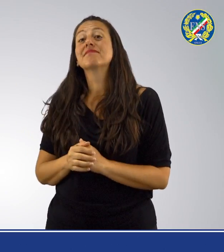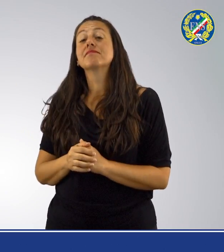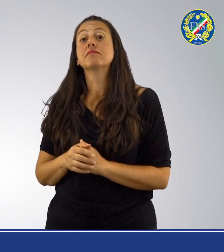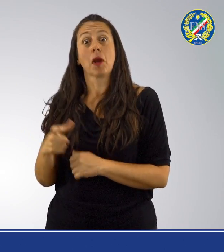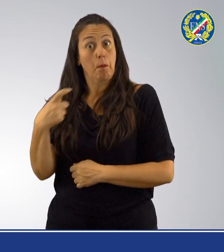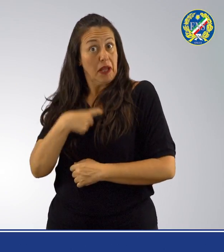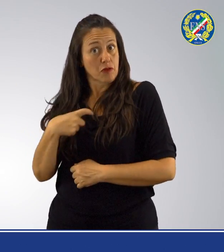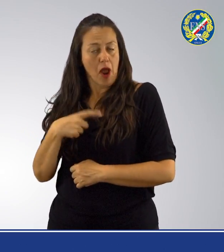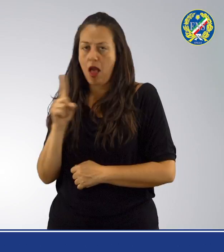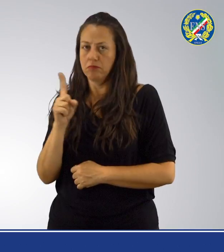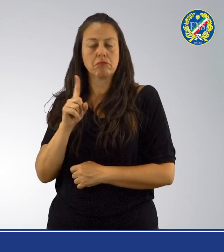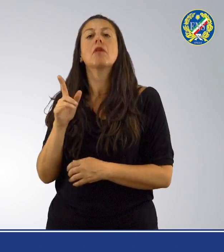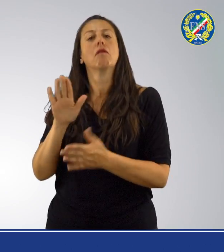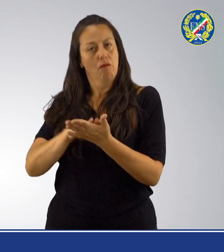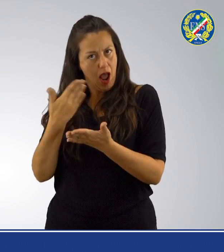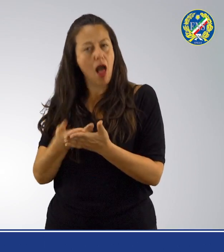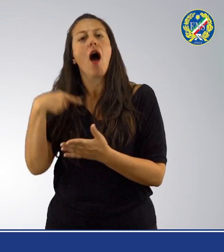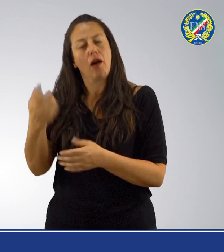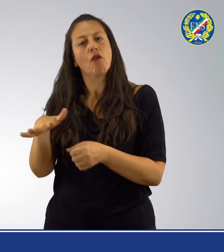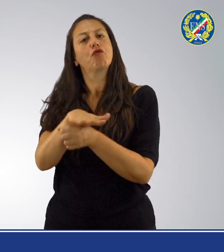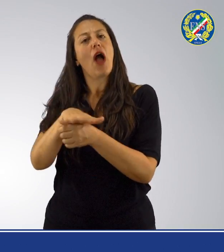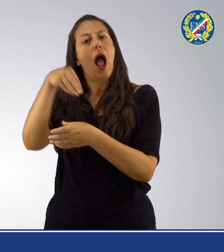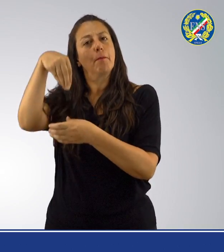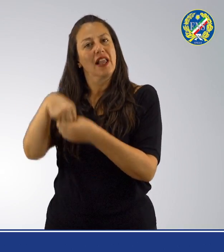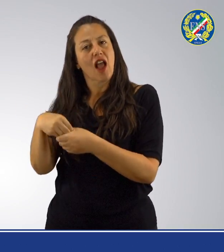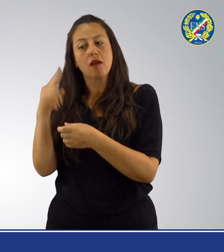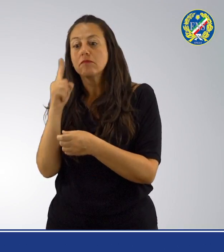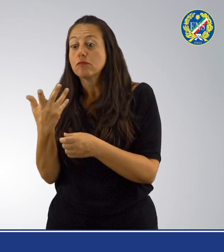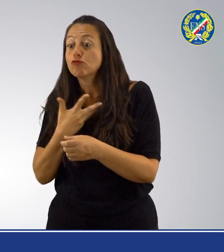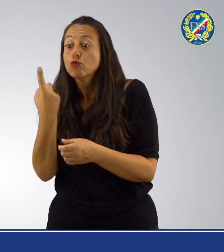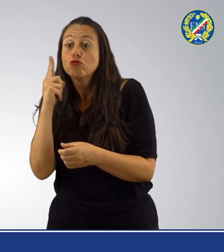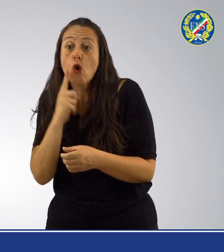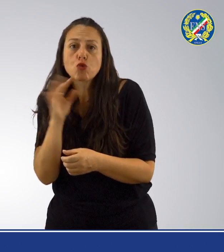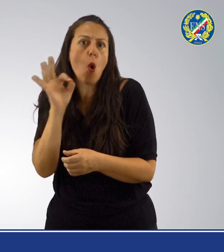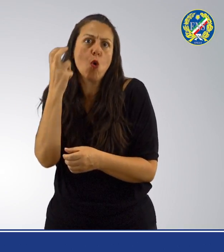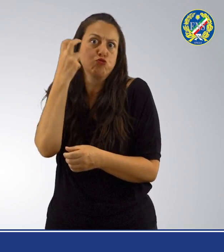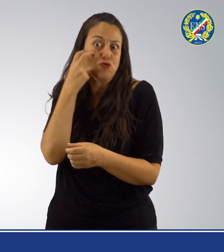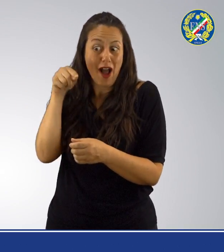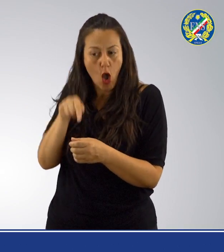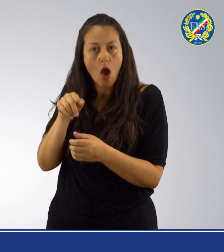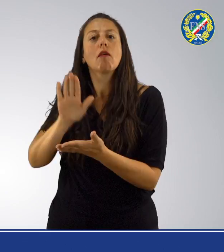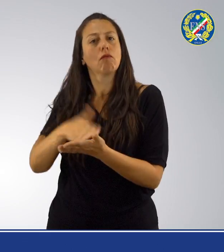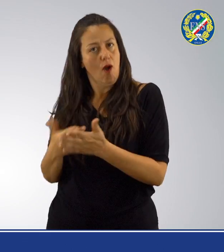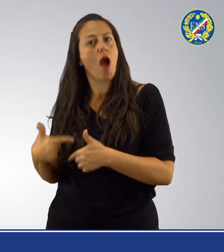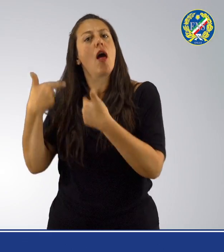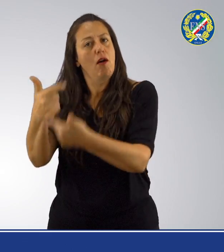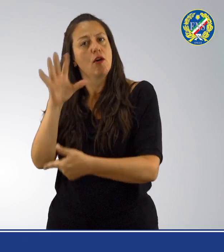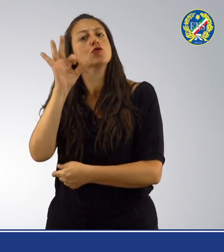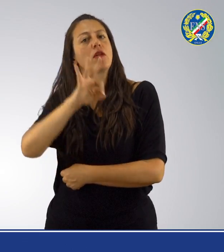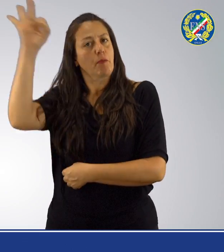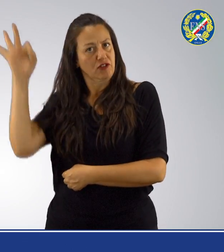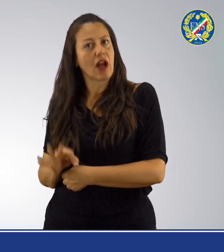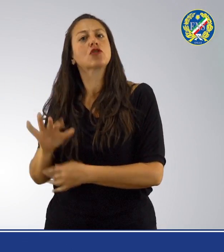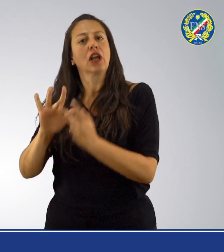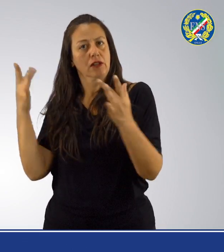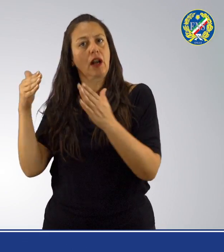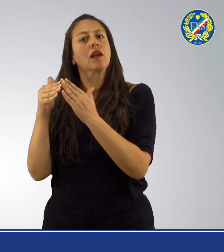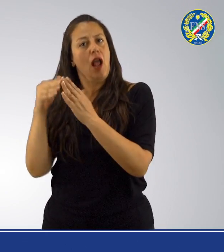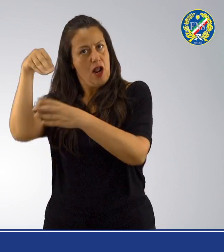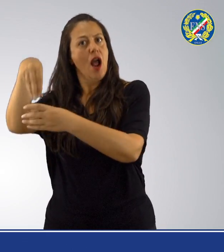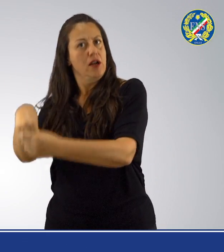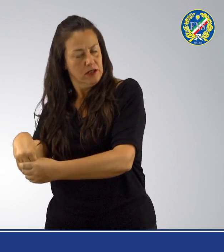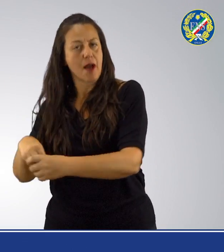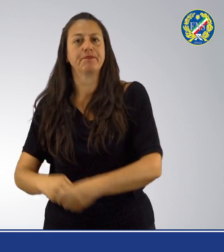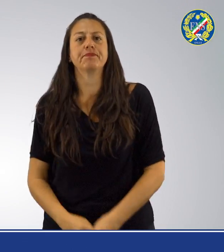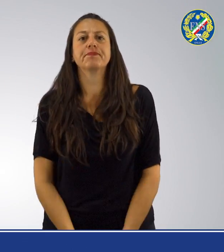L'agevolazione è valida anche per la famiglia che ha nel nucleo familiare una persona sorda o cieca.